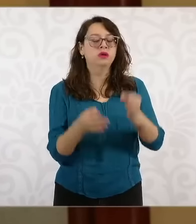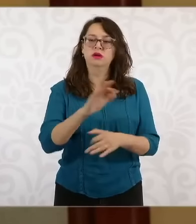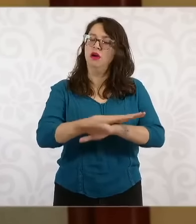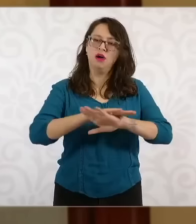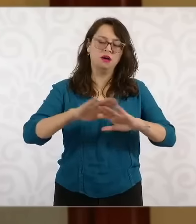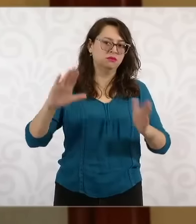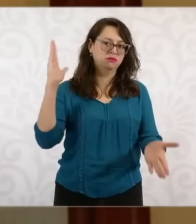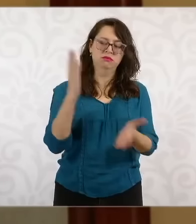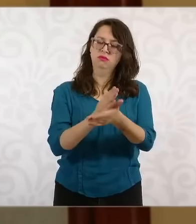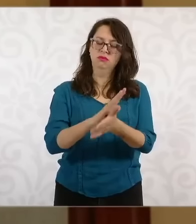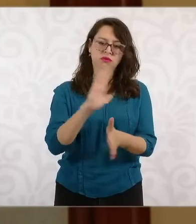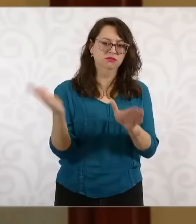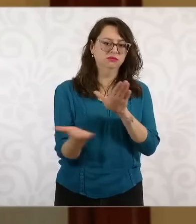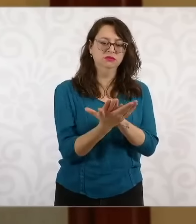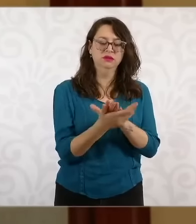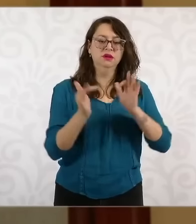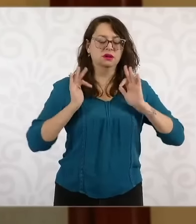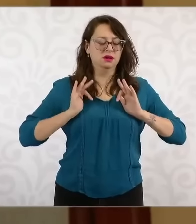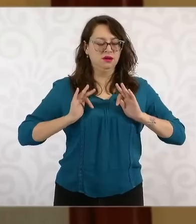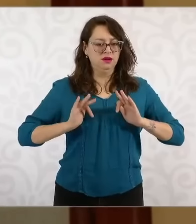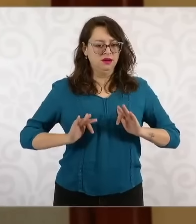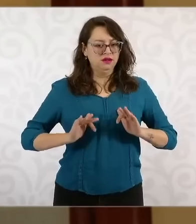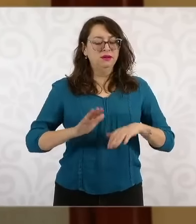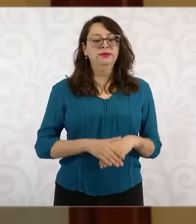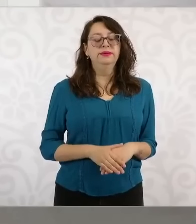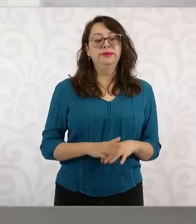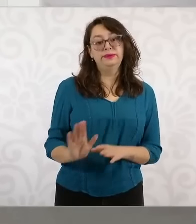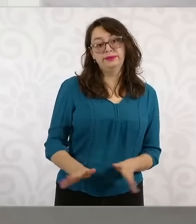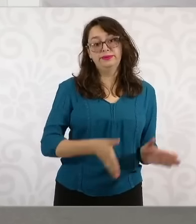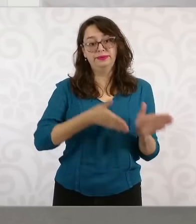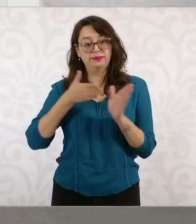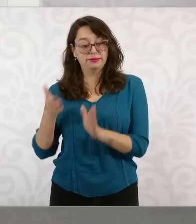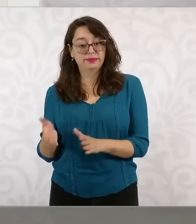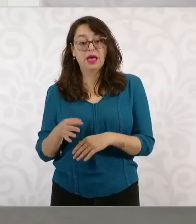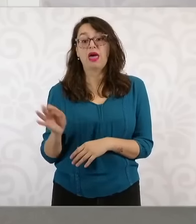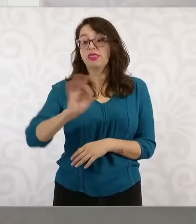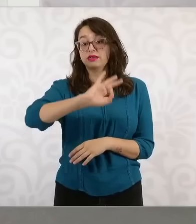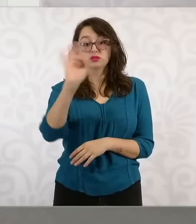contra para que puedan estar ya libres de ello. En el esquema de descuento vamos a